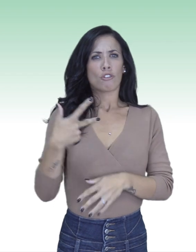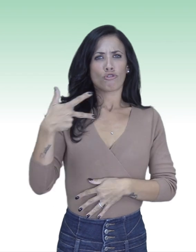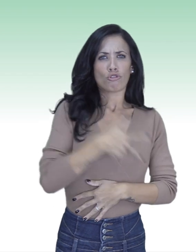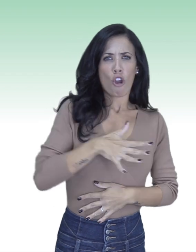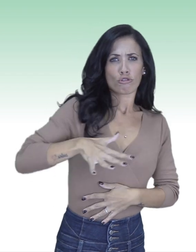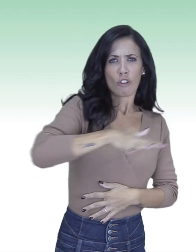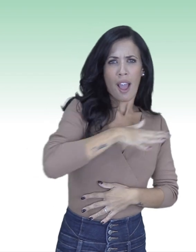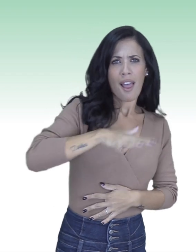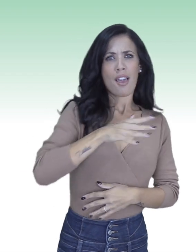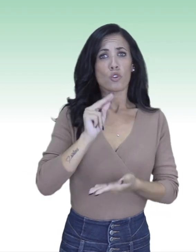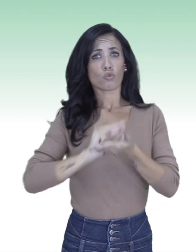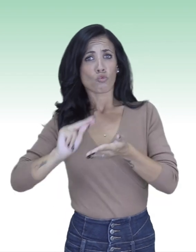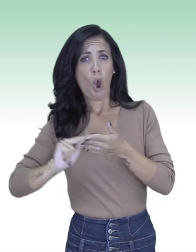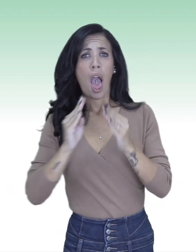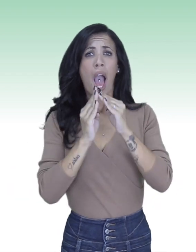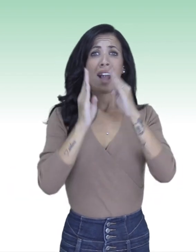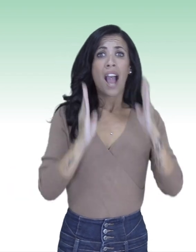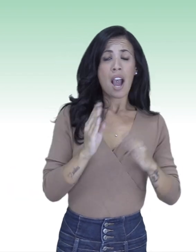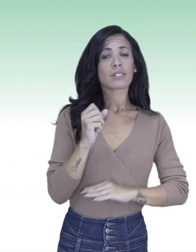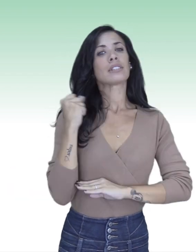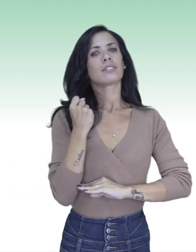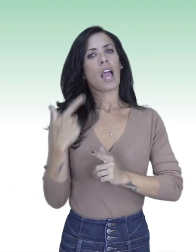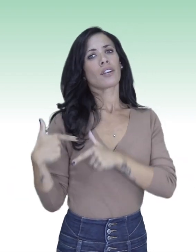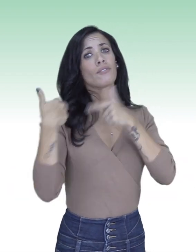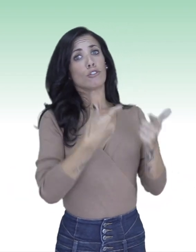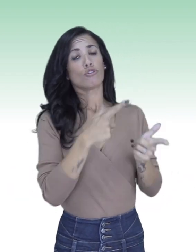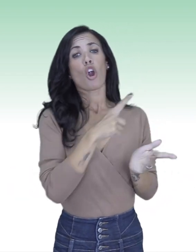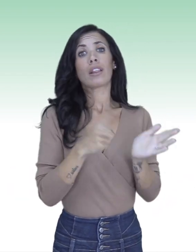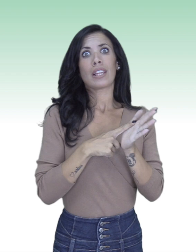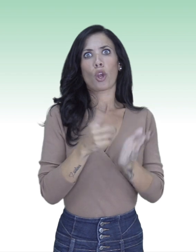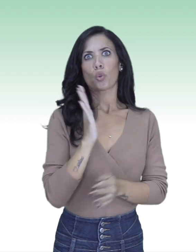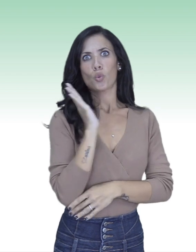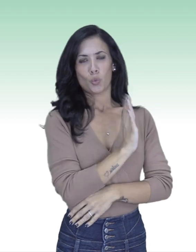in un ambiente inclusivo e accessibile in contesti educativi, domestici e sociali.